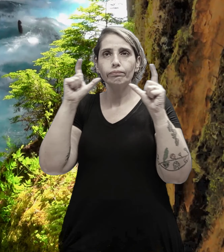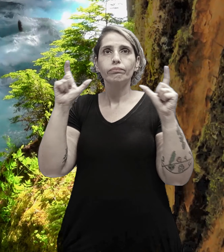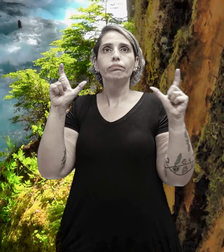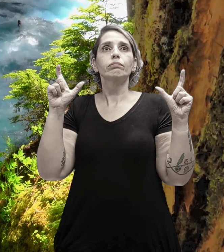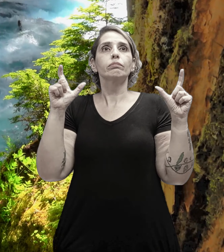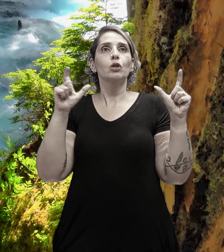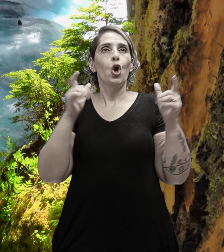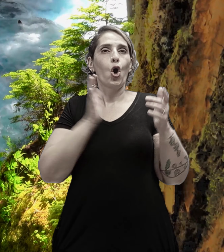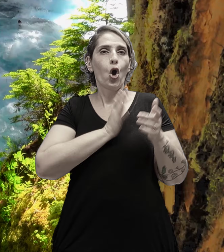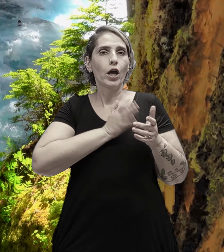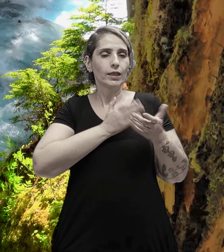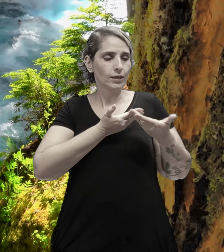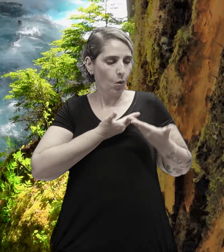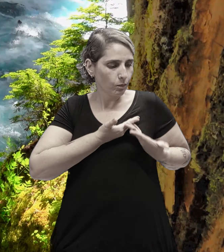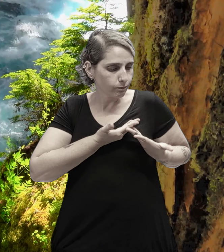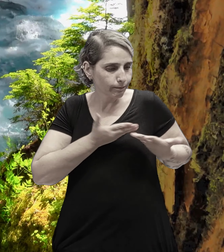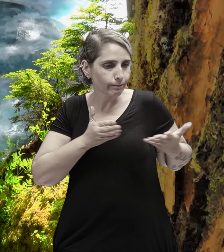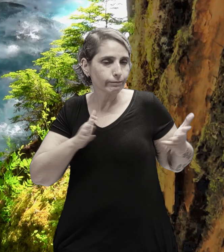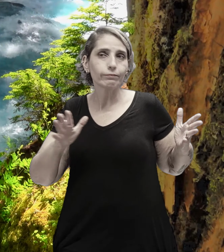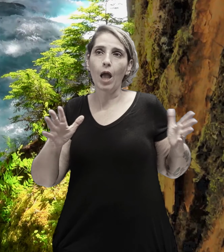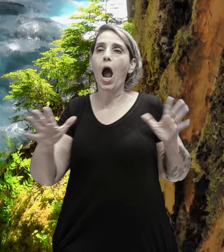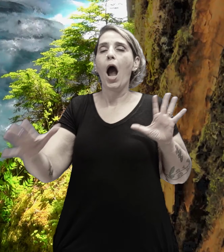e nosso coração para reconhecê lo